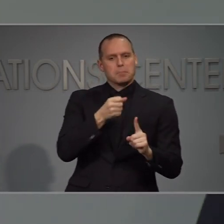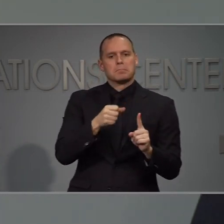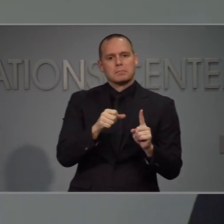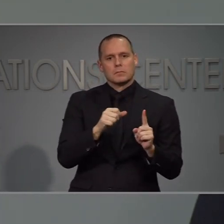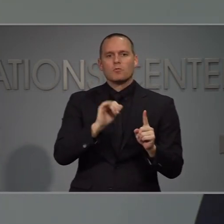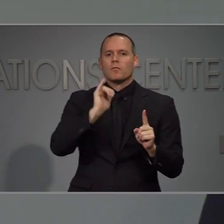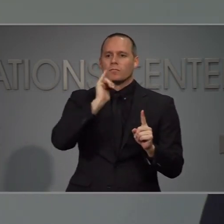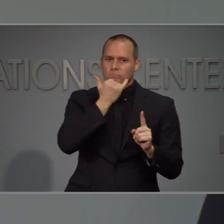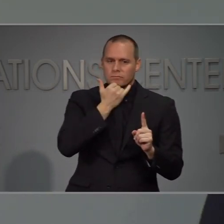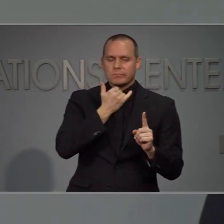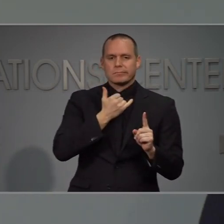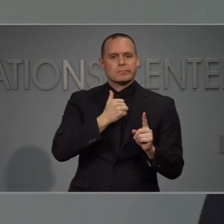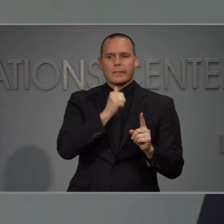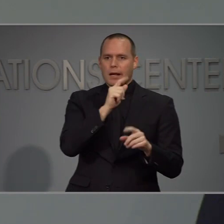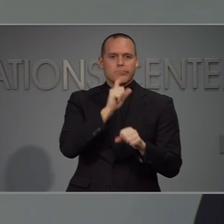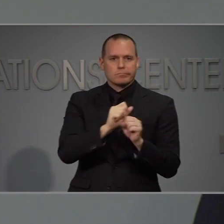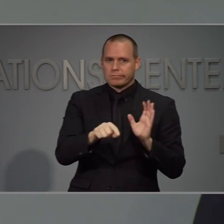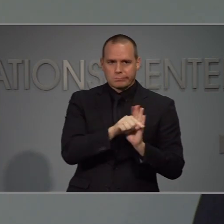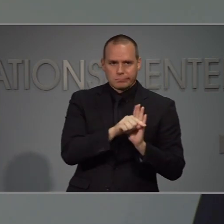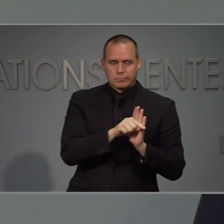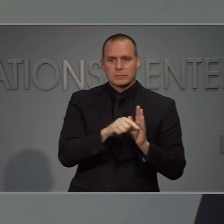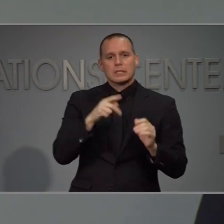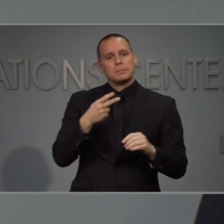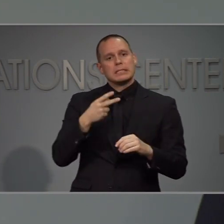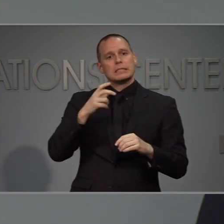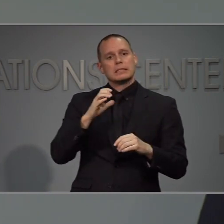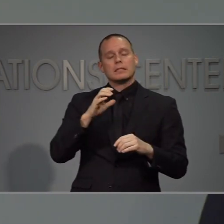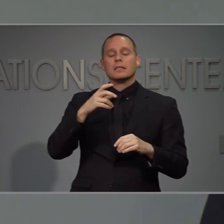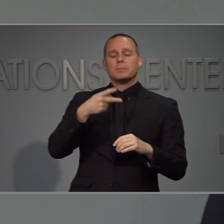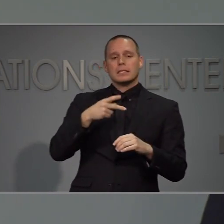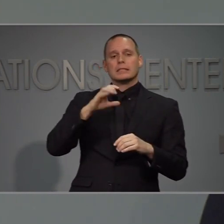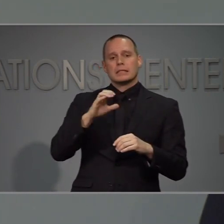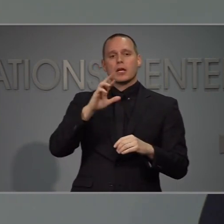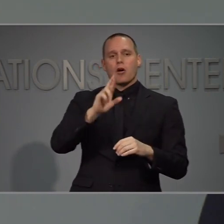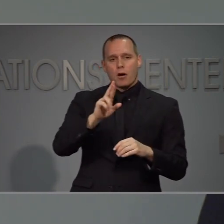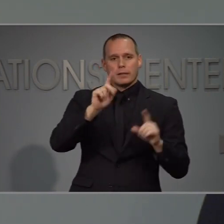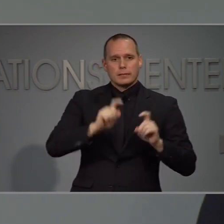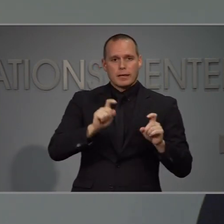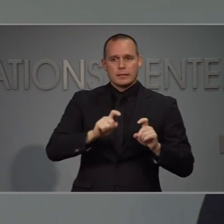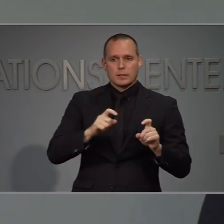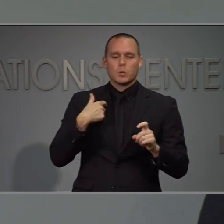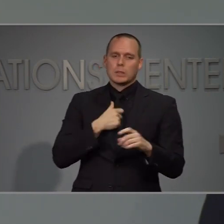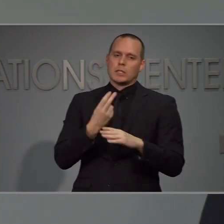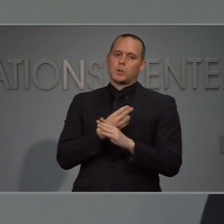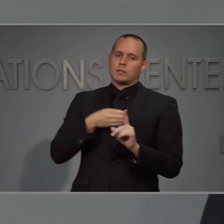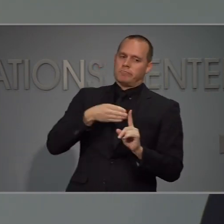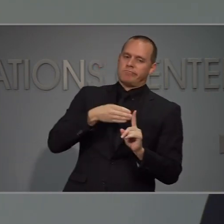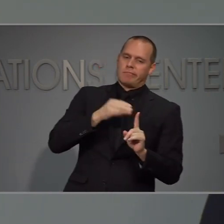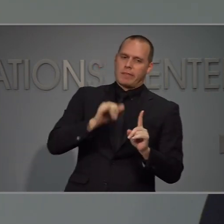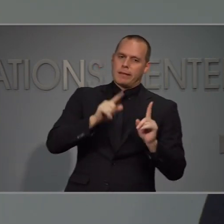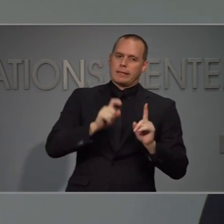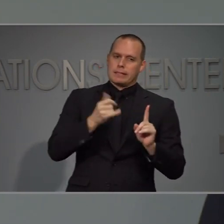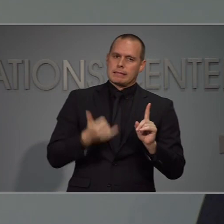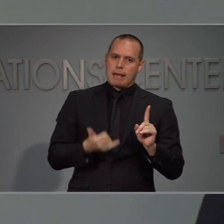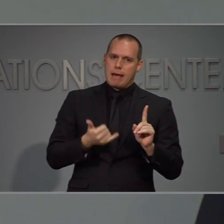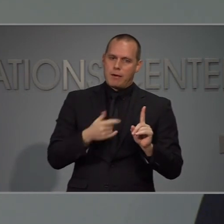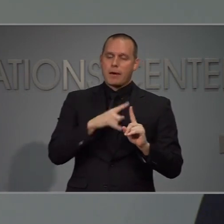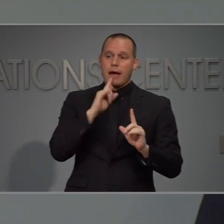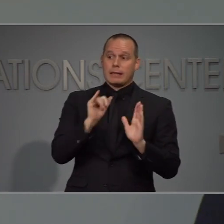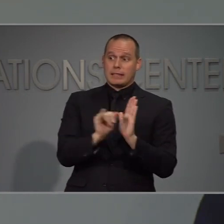diagnóstico tiene algunos negativos falsos, y que él,